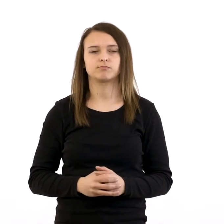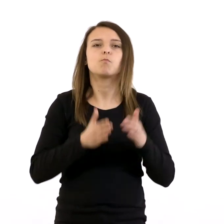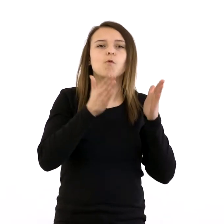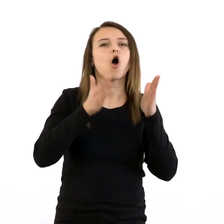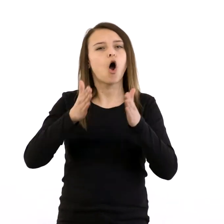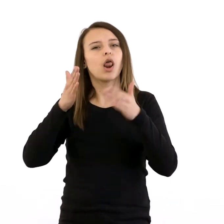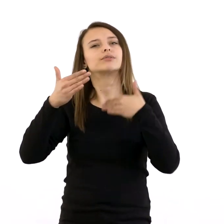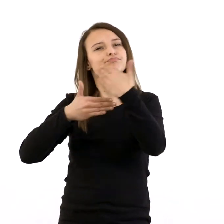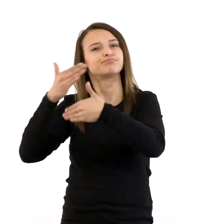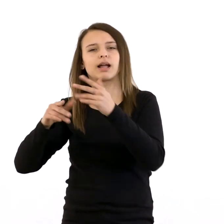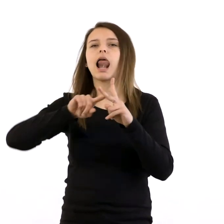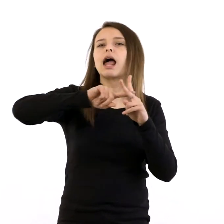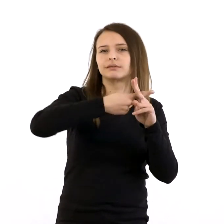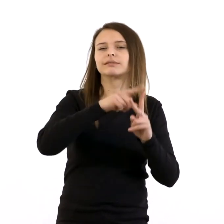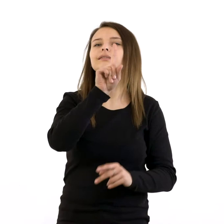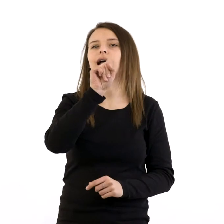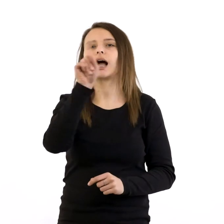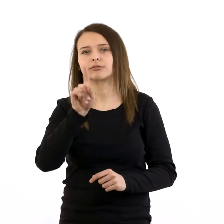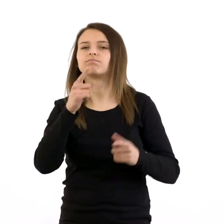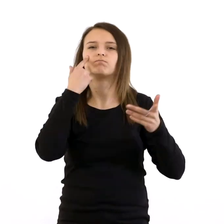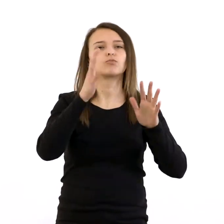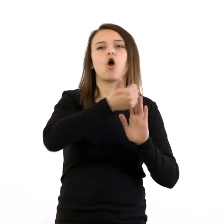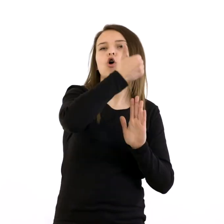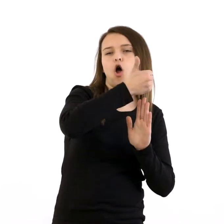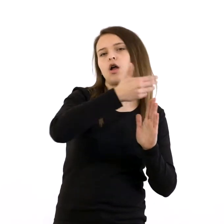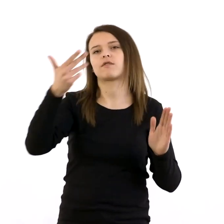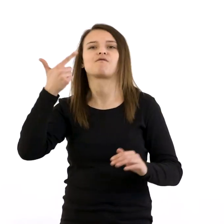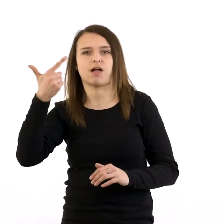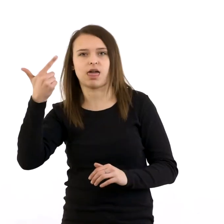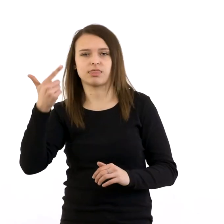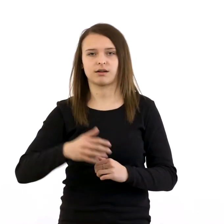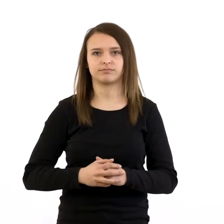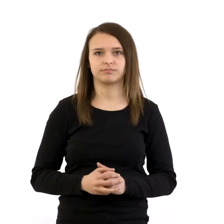Proces rejestracji ZAZ może trwać od 1 roku do 2 lat.